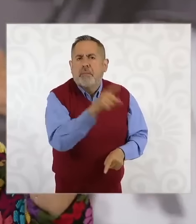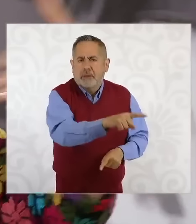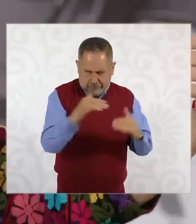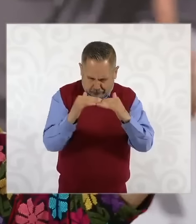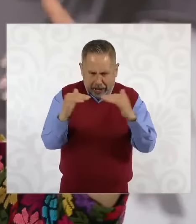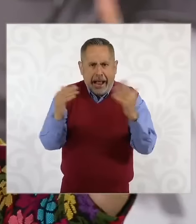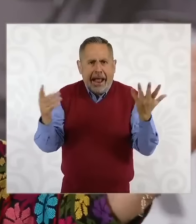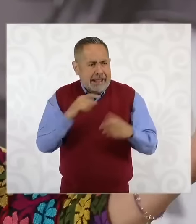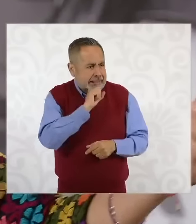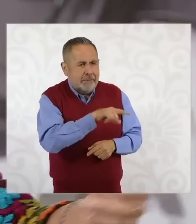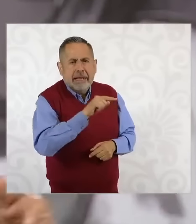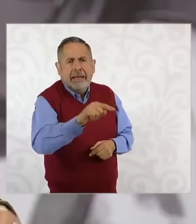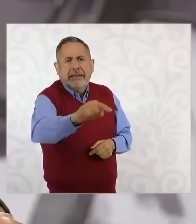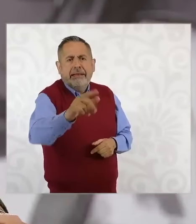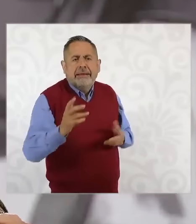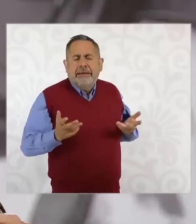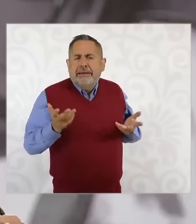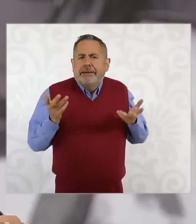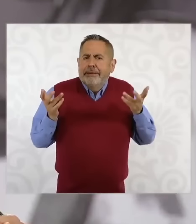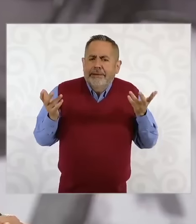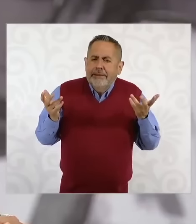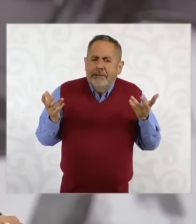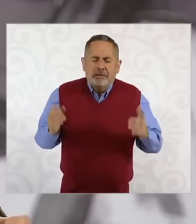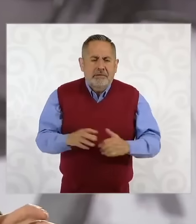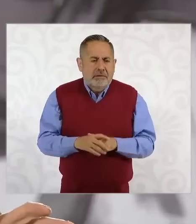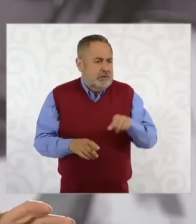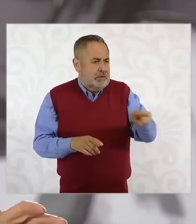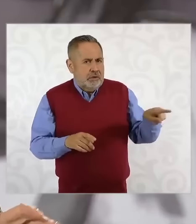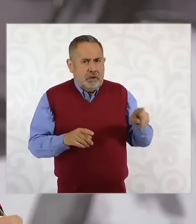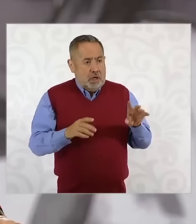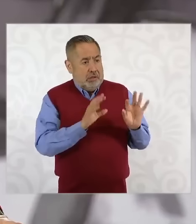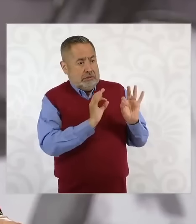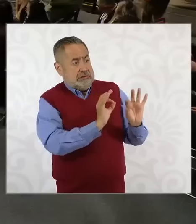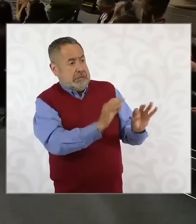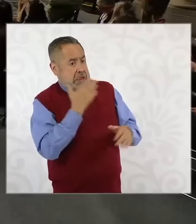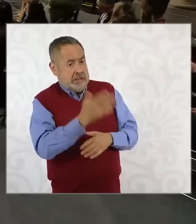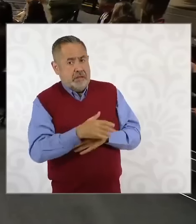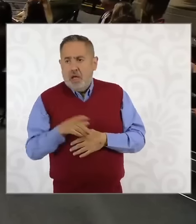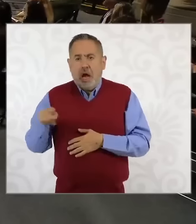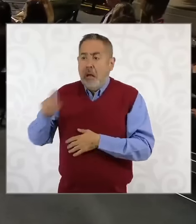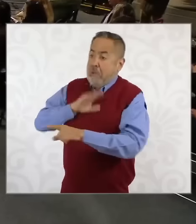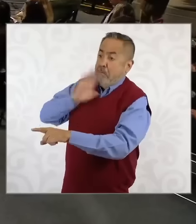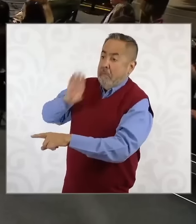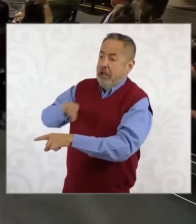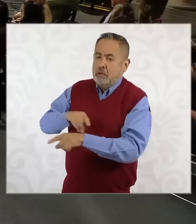que ahí sí no hay ningún problema para hasta lo presumen, ¿no? También sí una presunción tremenda.